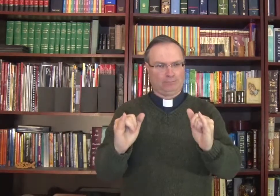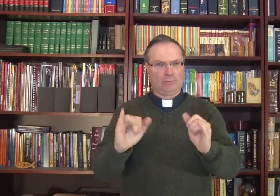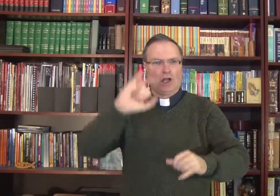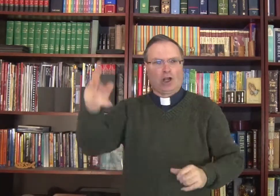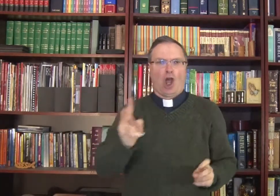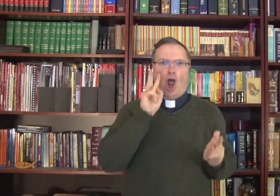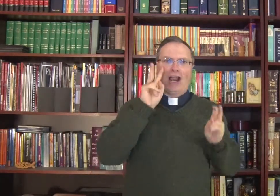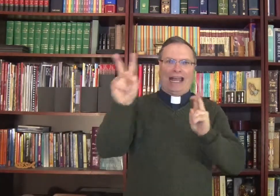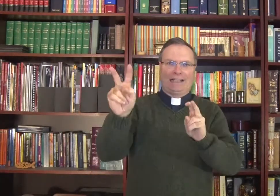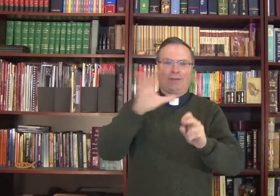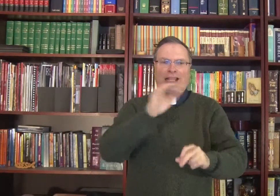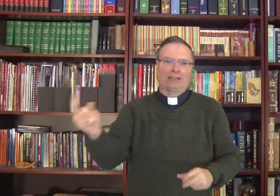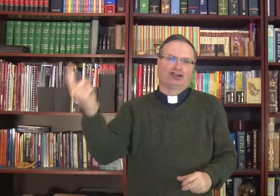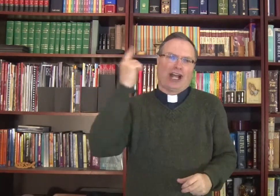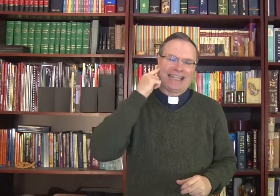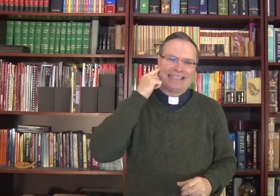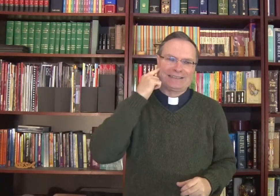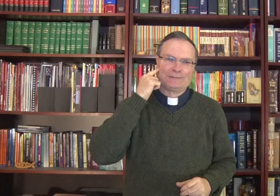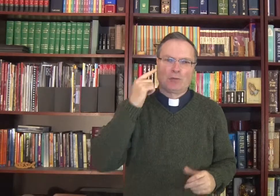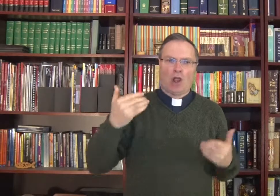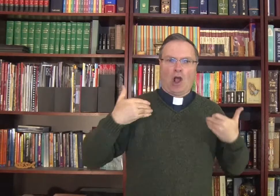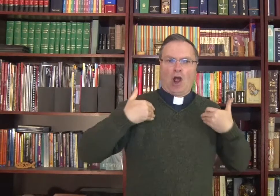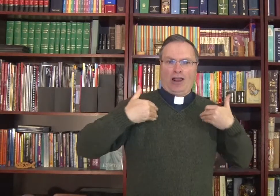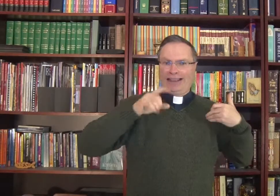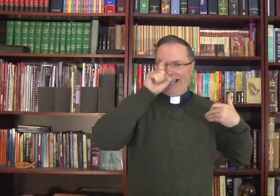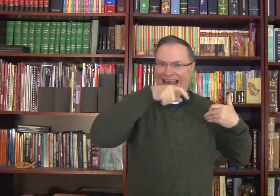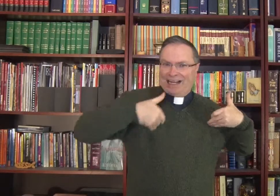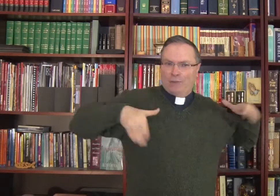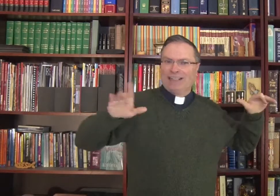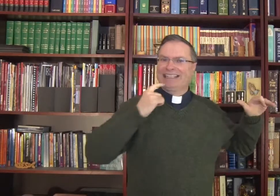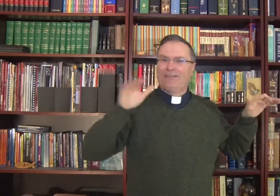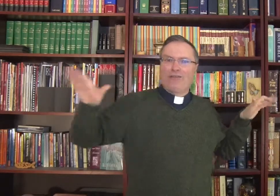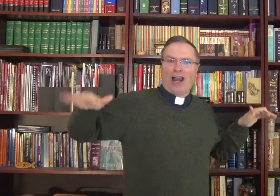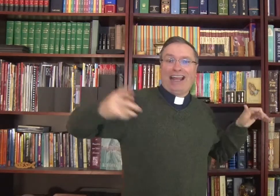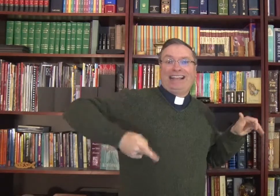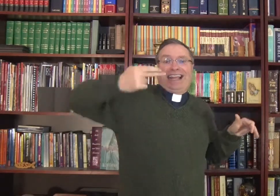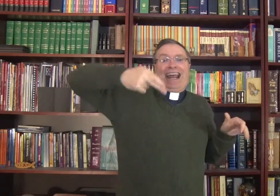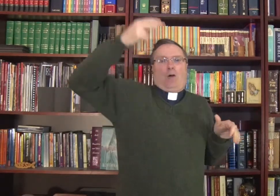Je regardai et j’entendis un aigle qui volait très haut